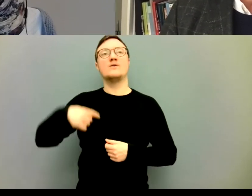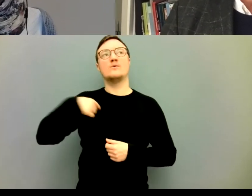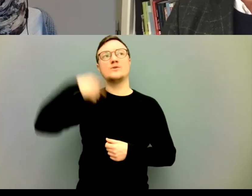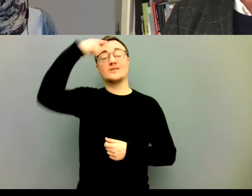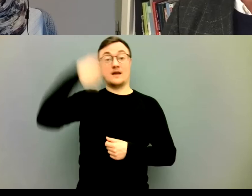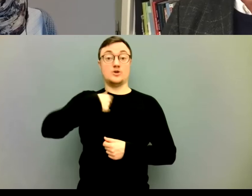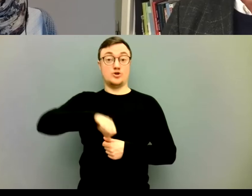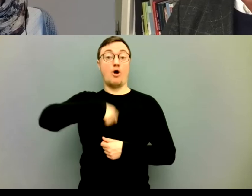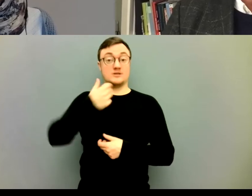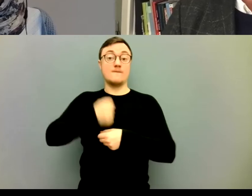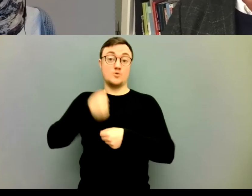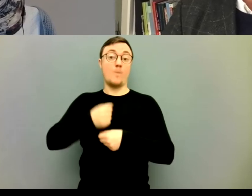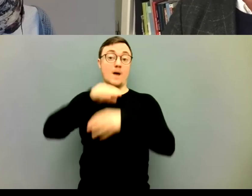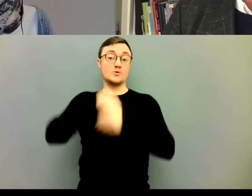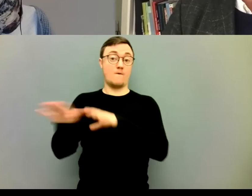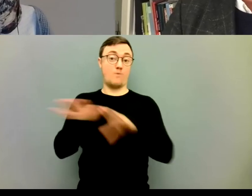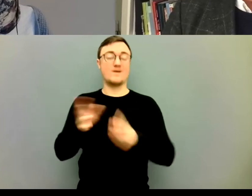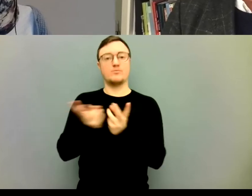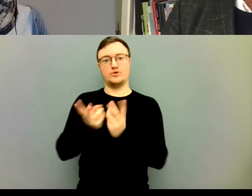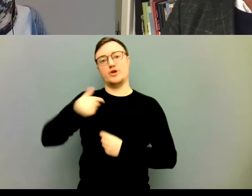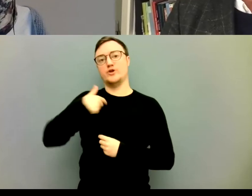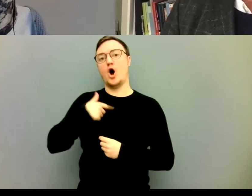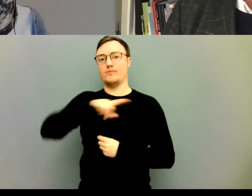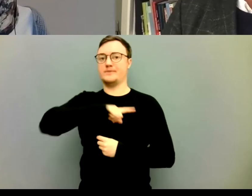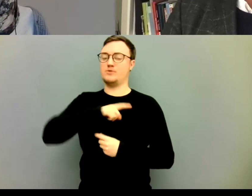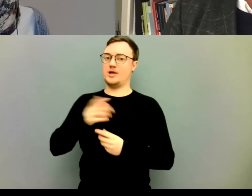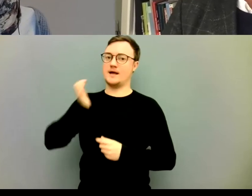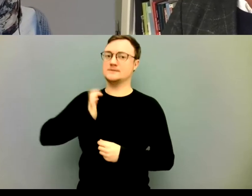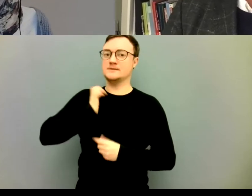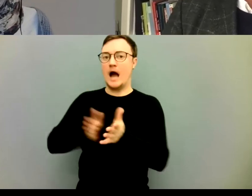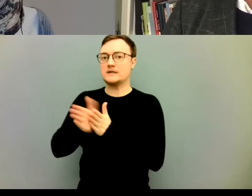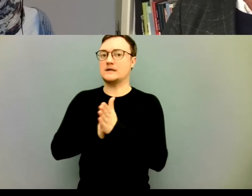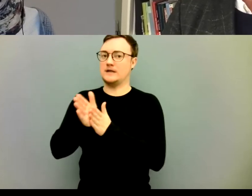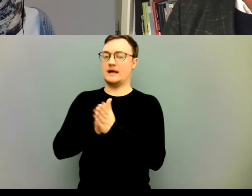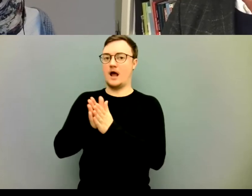Jag jobbar själv i sjukvården och var mycket uppe i det här.